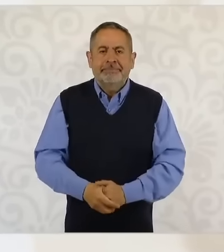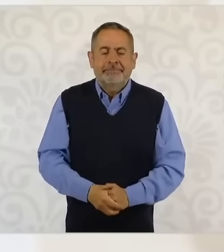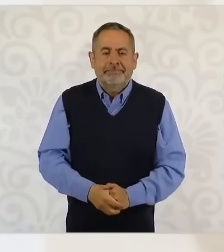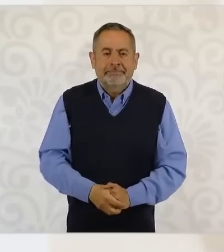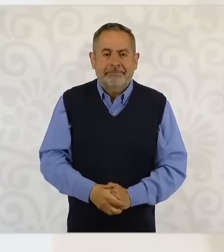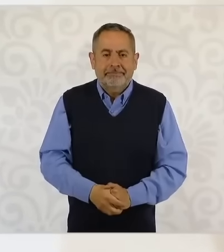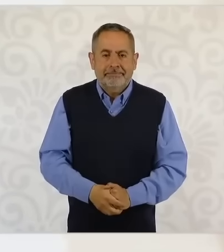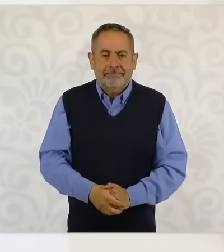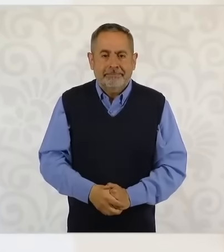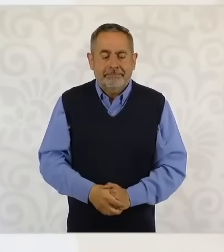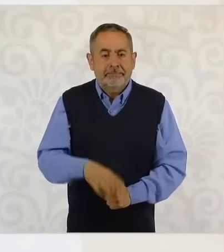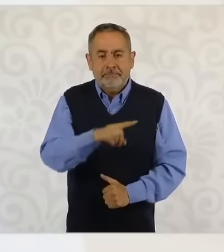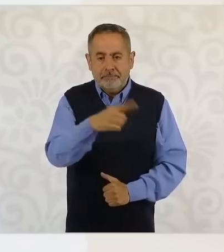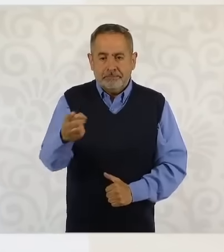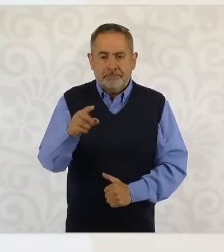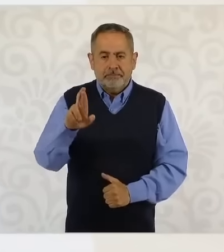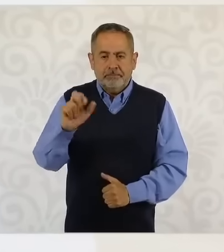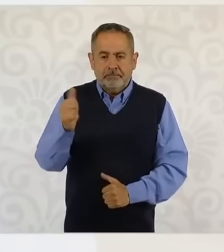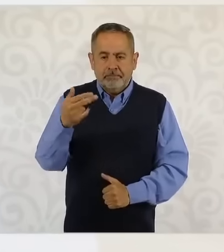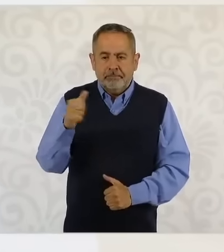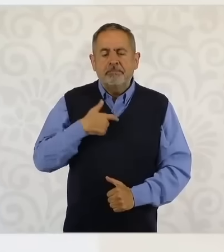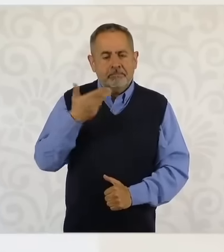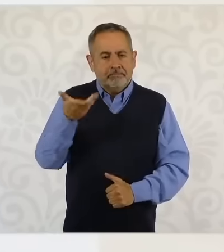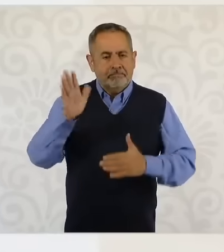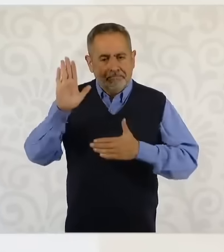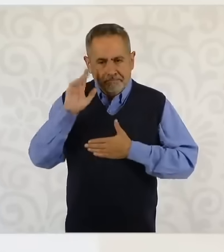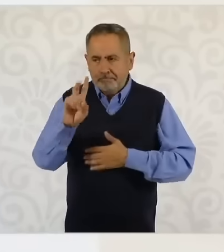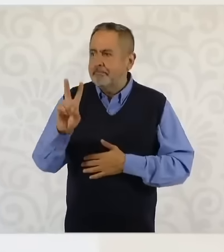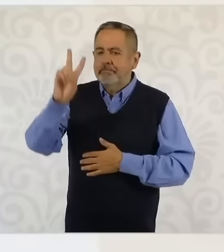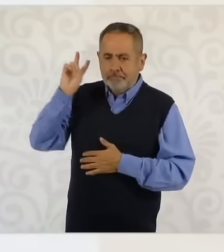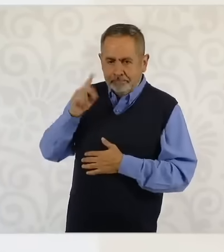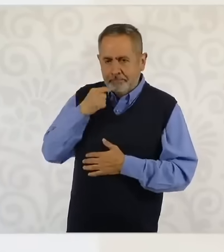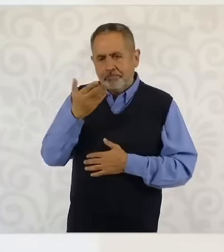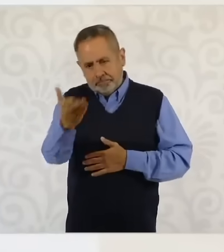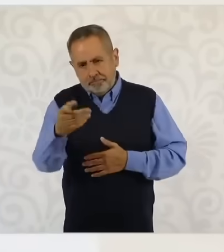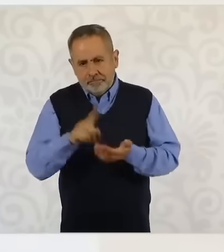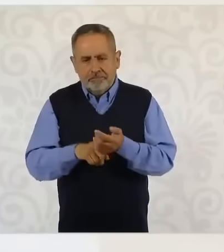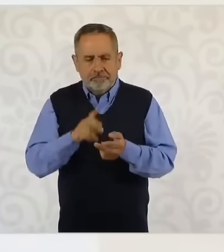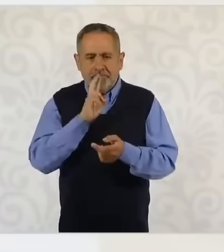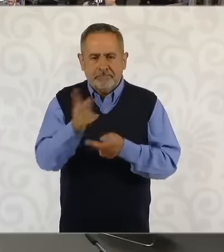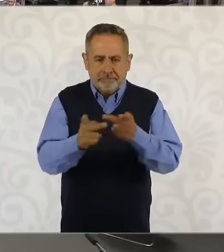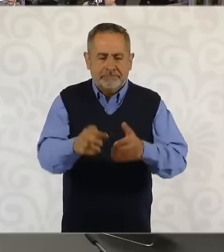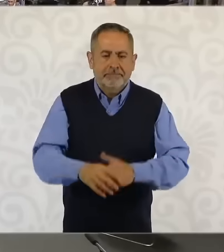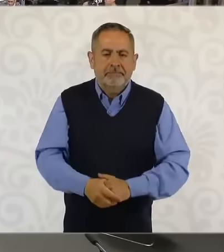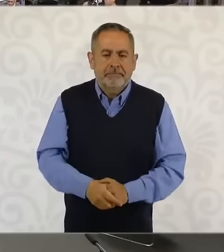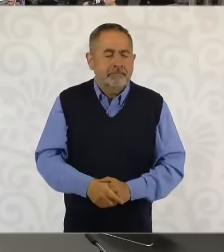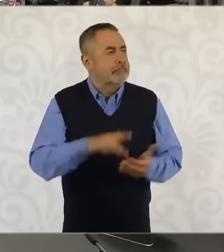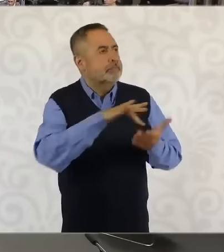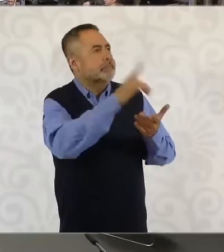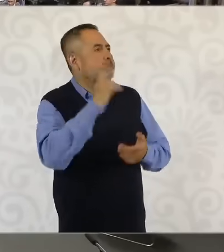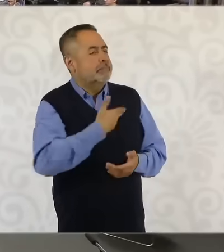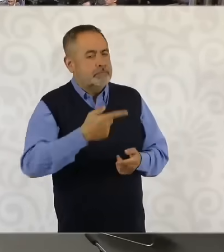bueno vamos con Reina porque le prometí este el viernes pasado gracias presidenta ay espéreme me